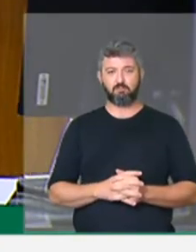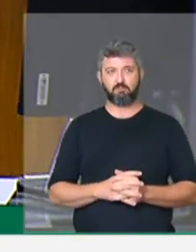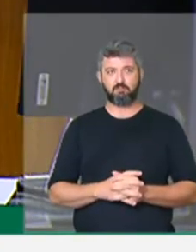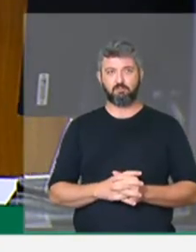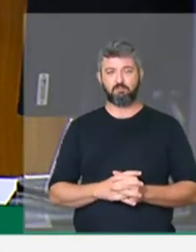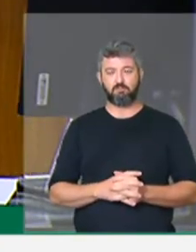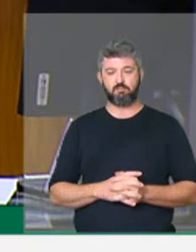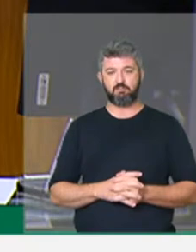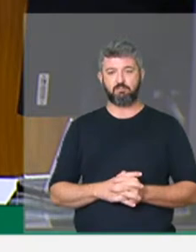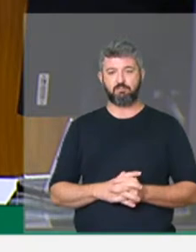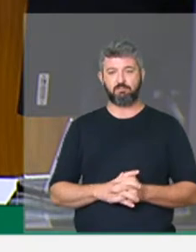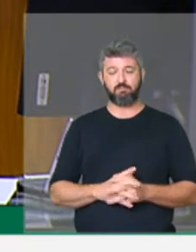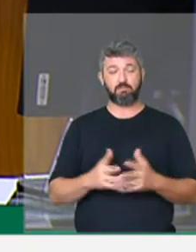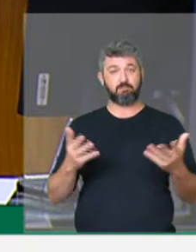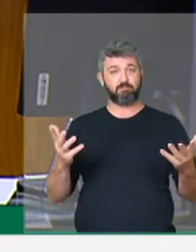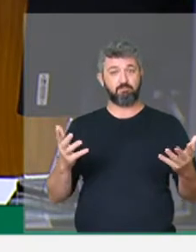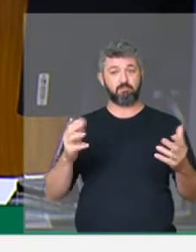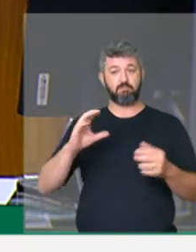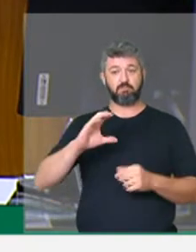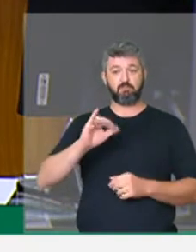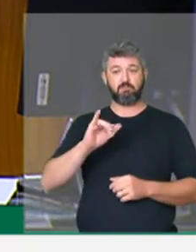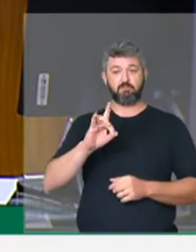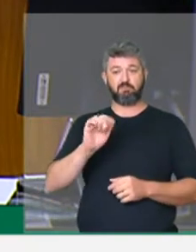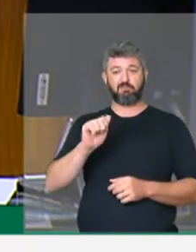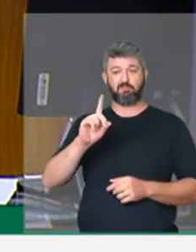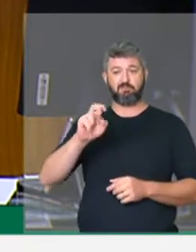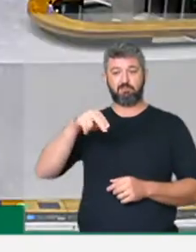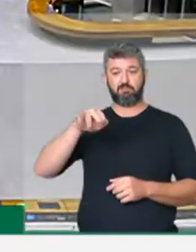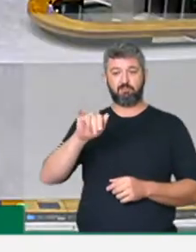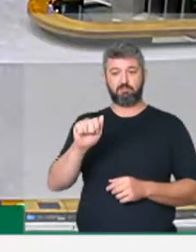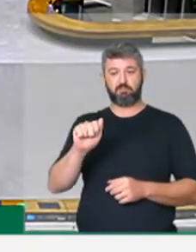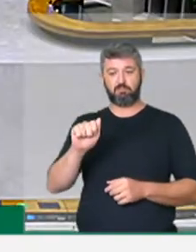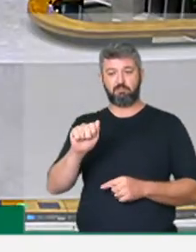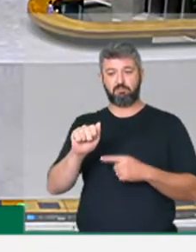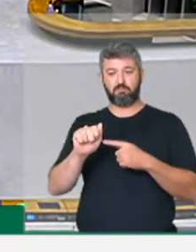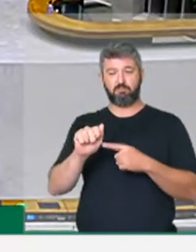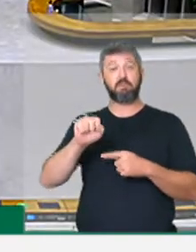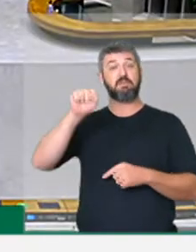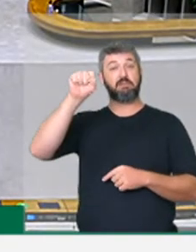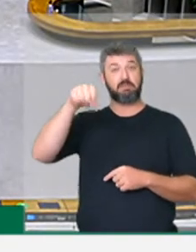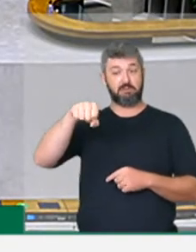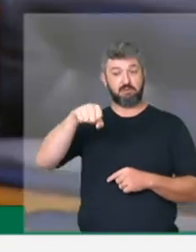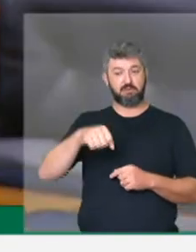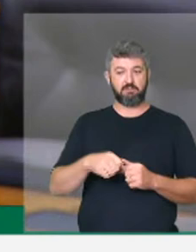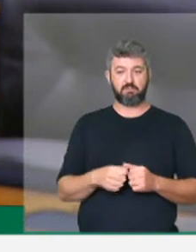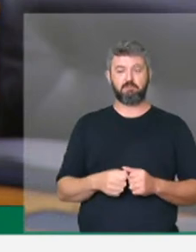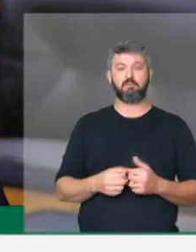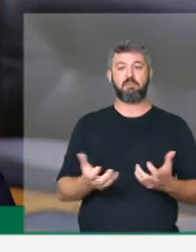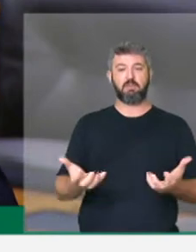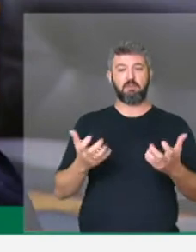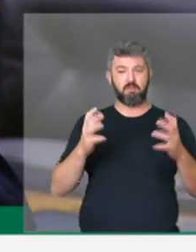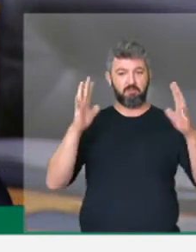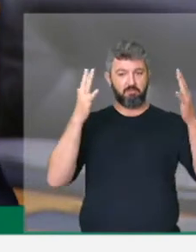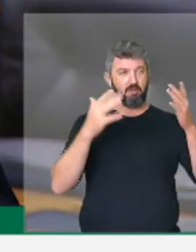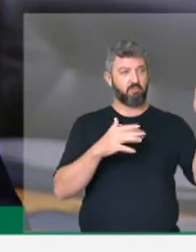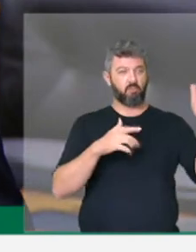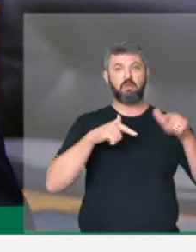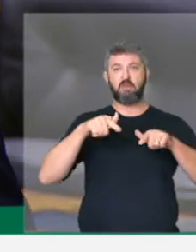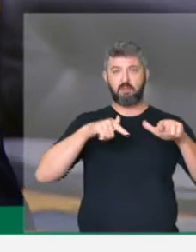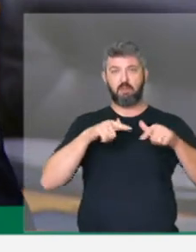NÓS... REESTABELECERMOS A POSSIBILIDADE DAS EMPRESAS QUE SOFRERAM TEREM CONDIÇÕES DE SOBREVIVÊNCIA NESSE MOMENTO. POR ISSO... O CIDADANIA ORIENTA O VOTO SIM, A ESSA